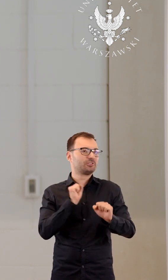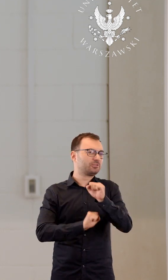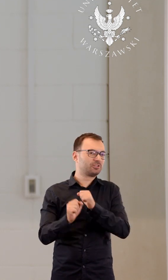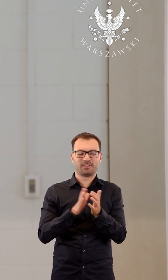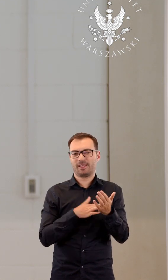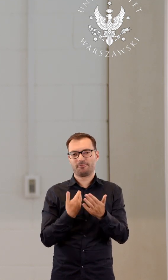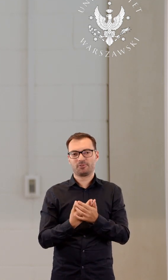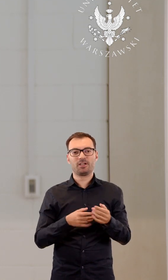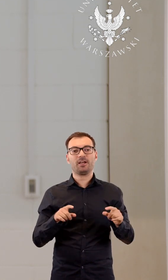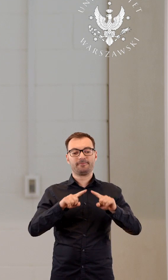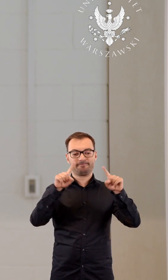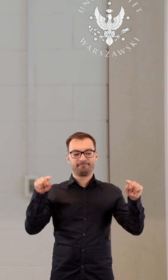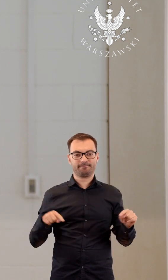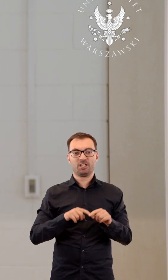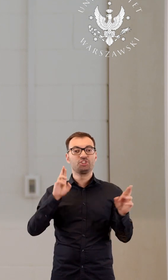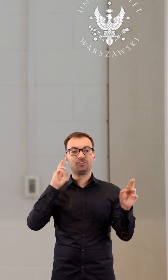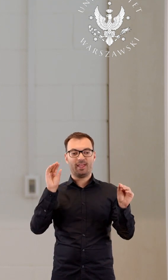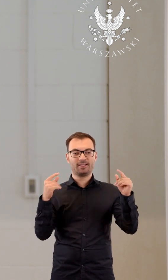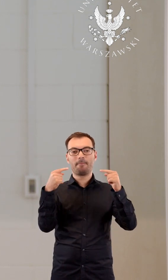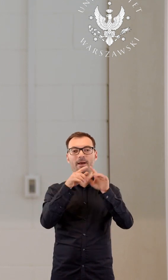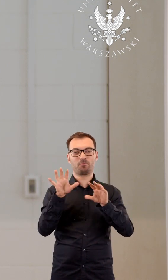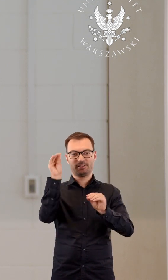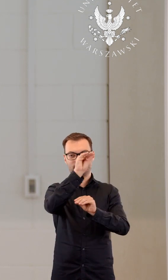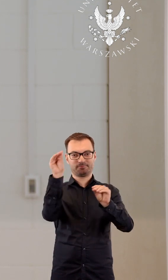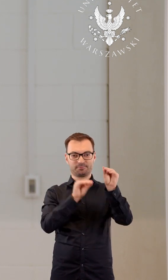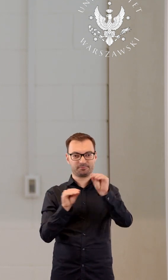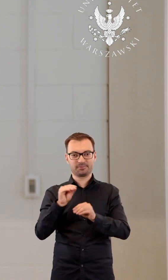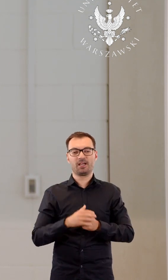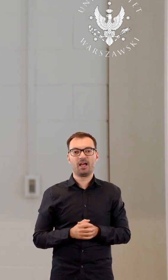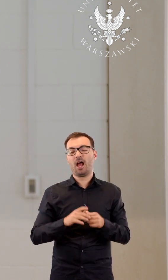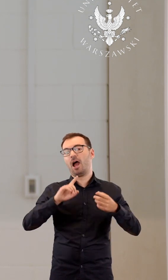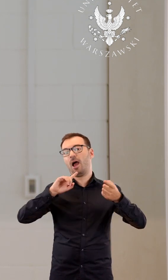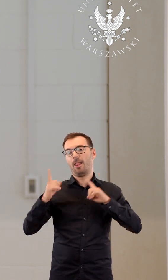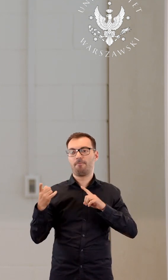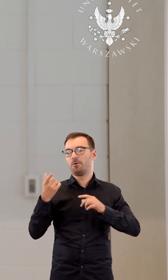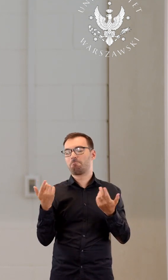Mogą być to ćwiczenia polegające na umieszczaniu dźwięków w odpowiednich miejscach, mogą być to ćwiczenia